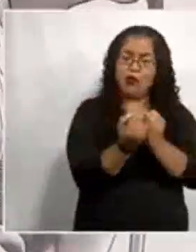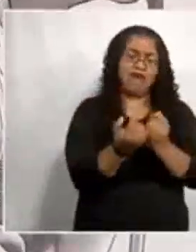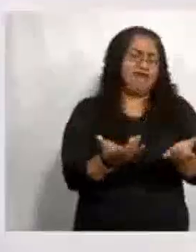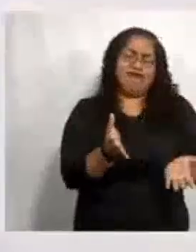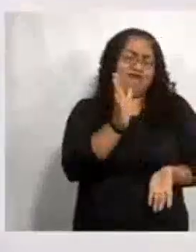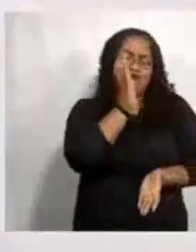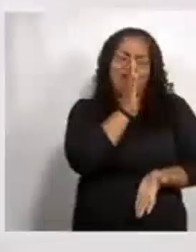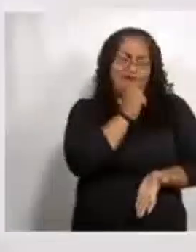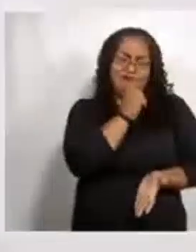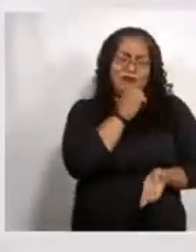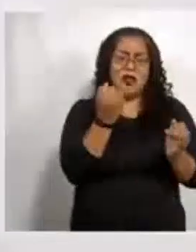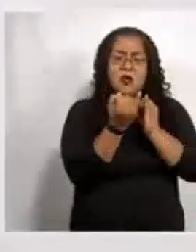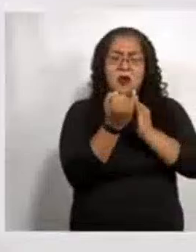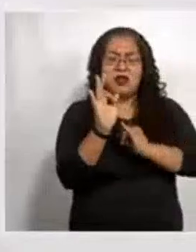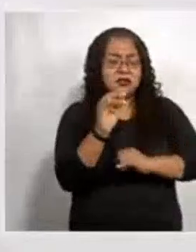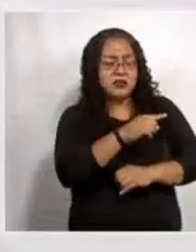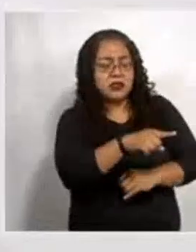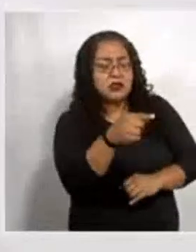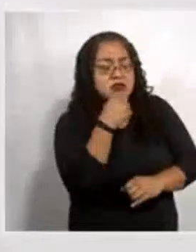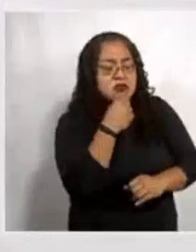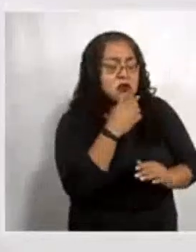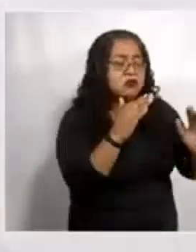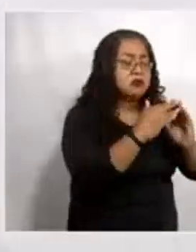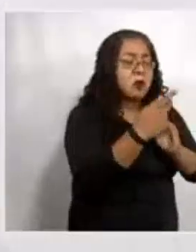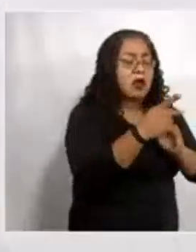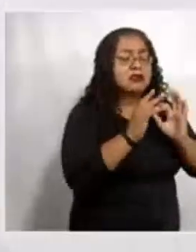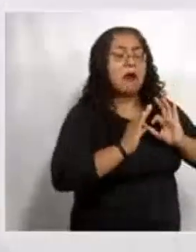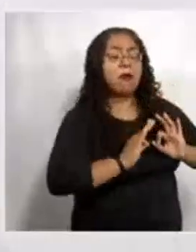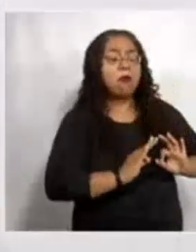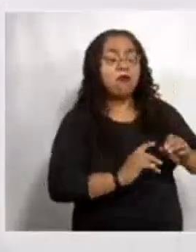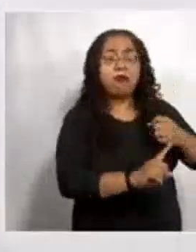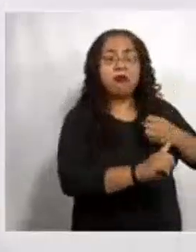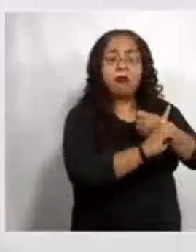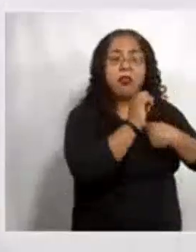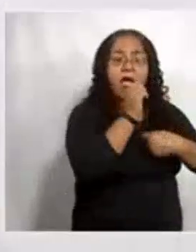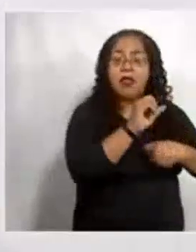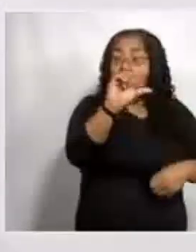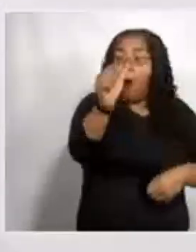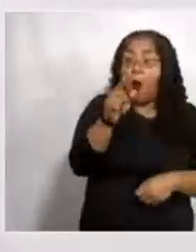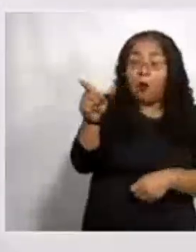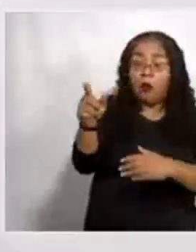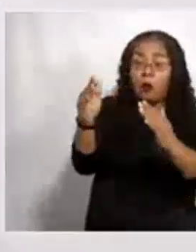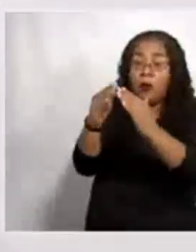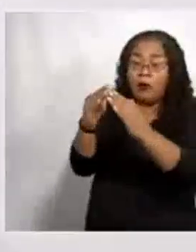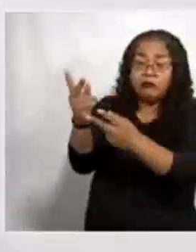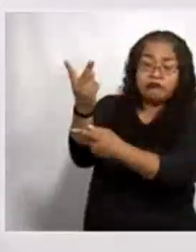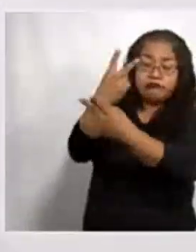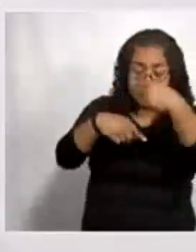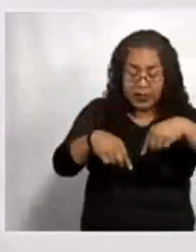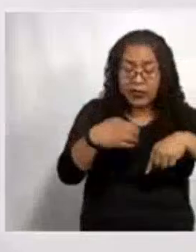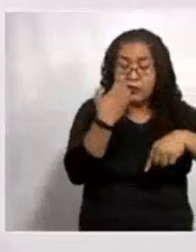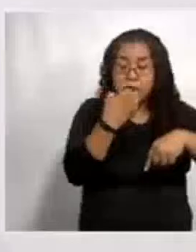tiene una situación distinta. Nosotros queremos que lleguen parejos, iguales a la escuela todas